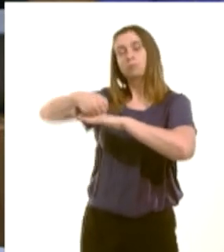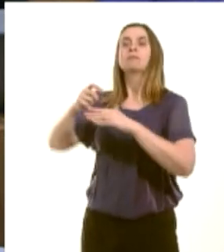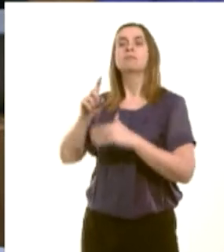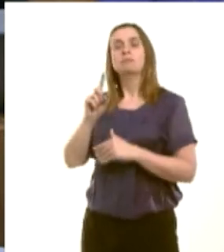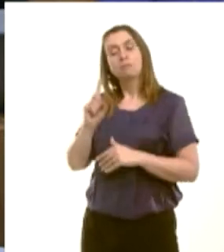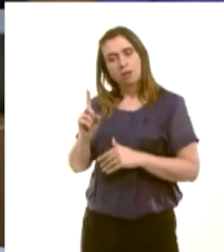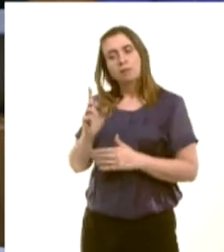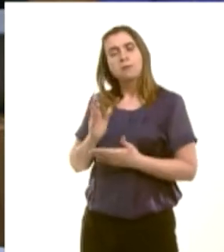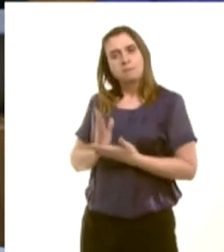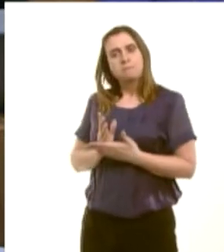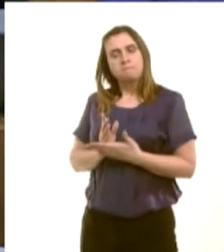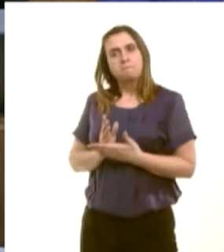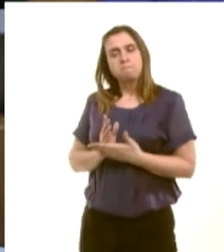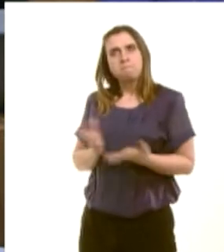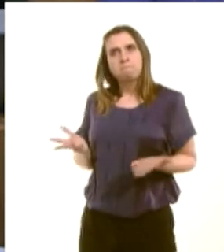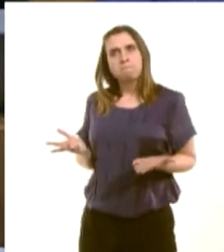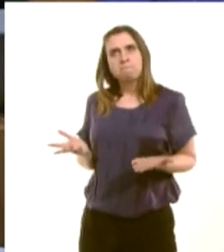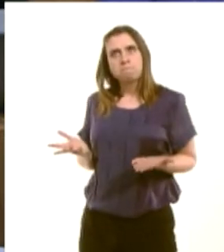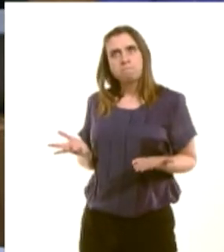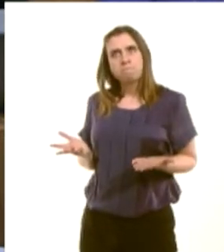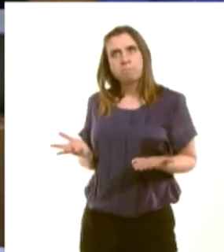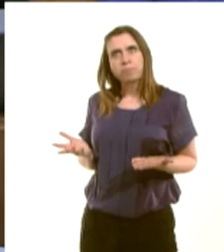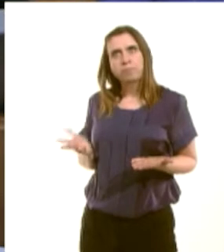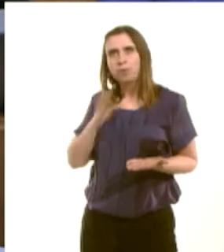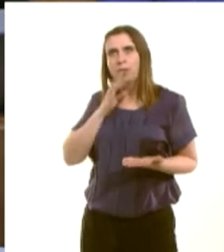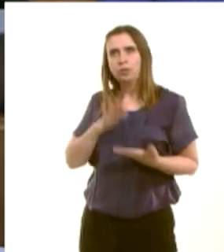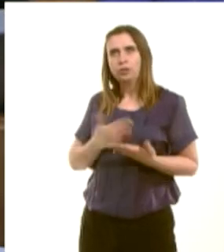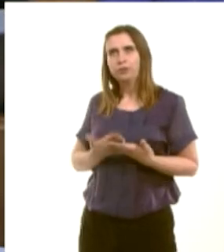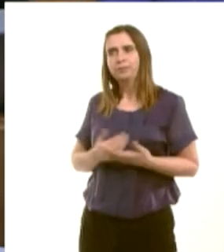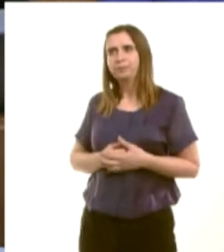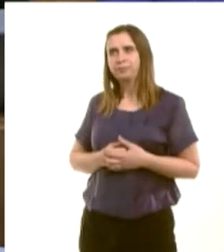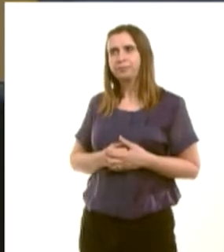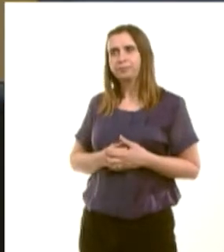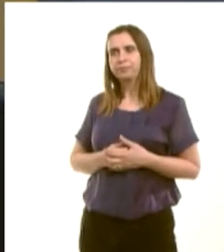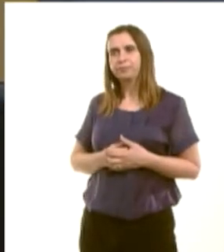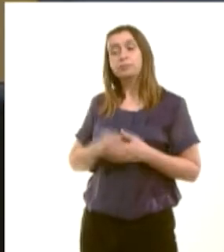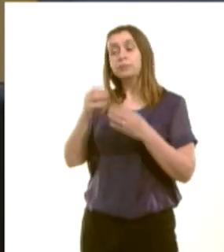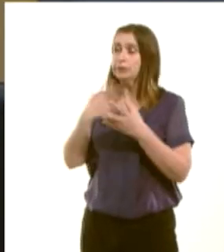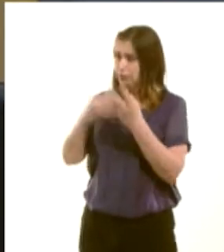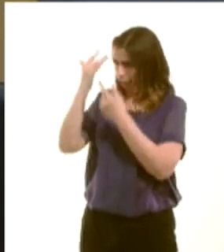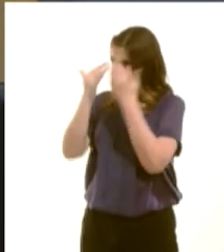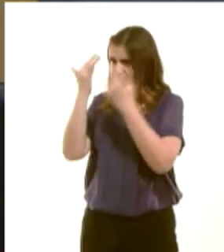e ddim para am byth. Wrth gwrs, maeín bwysig dros ben fod hyn yn rhywbeth a fydd yn cael